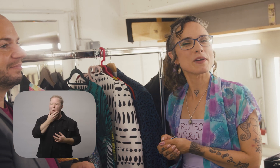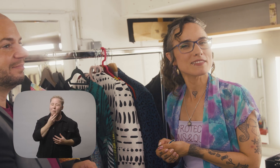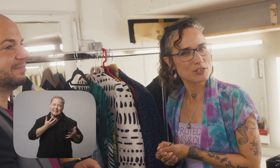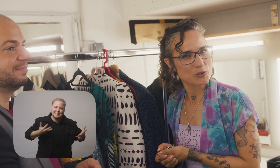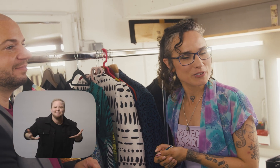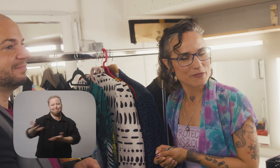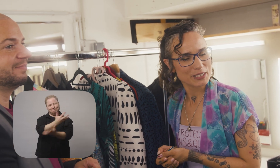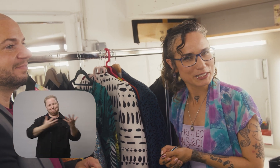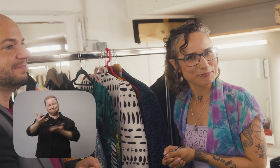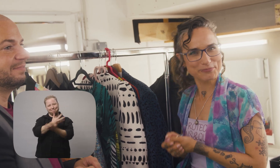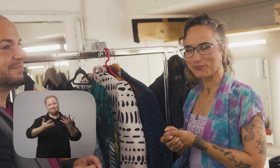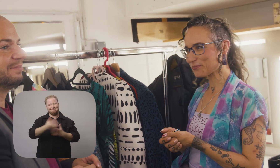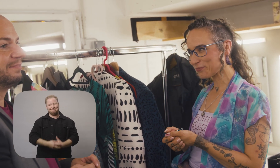Es ist sehr schön und sehr wichtig.